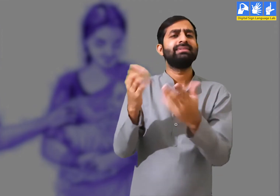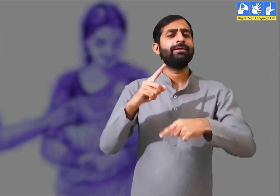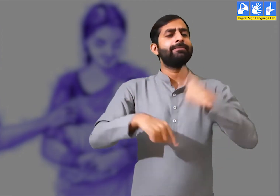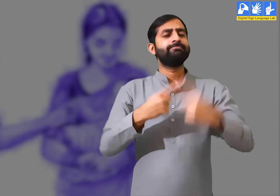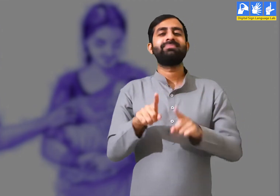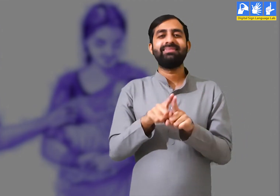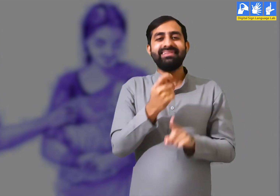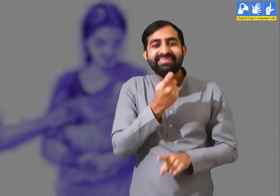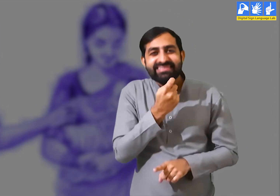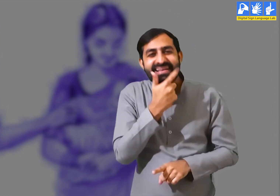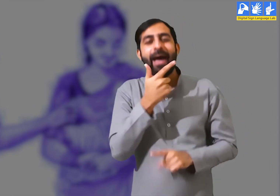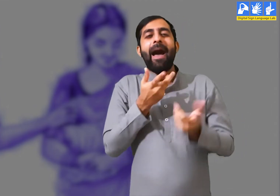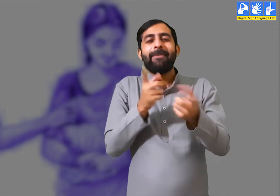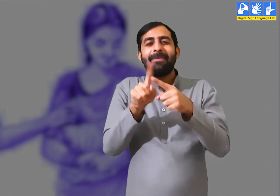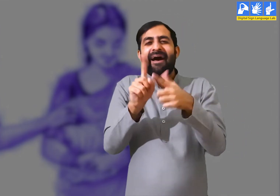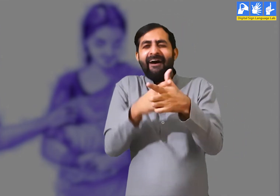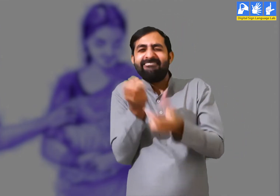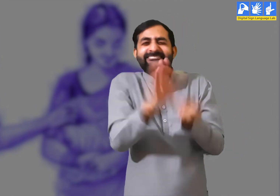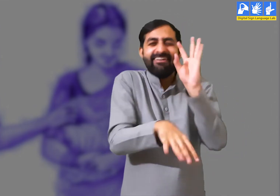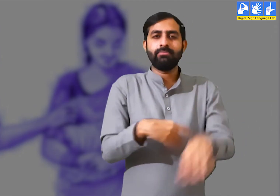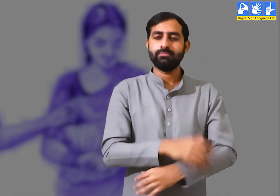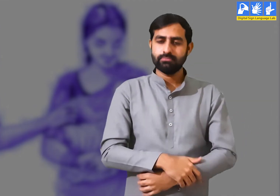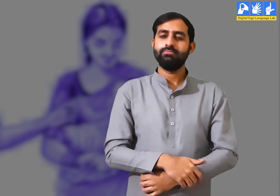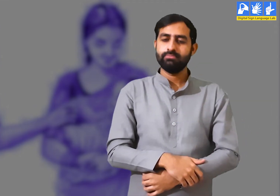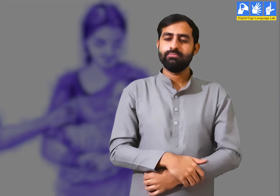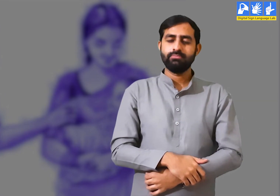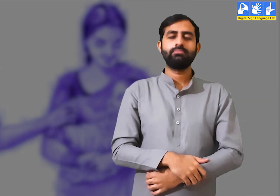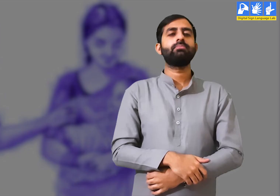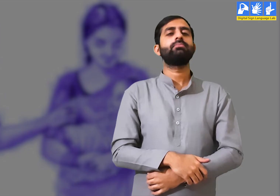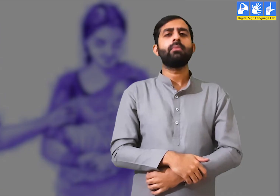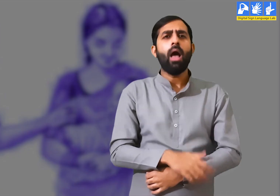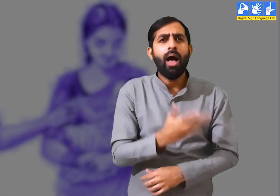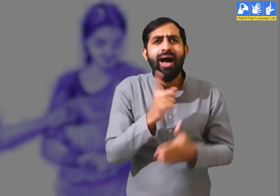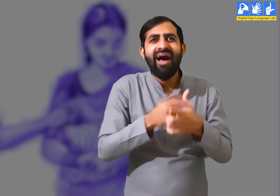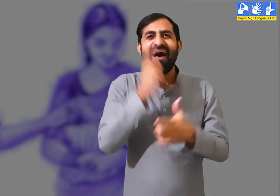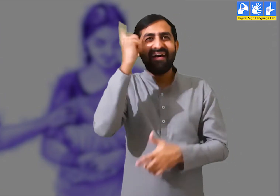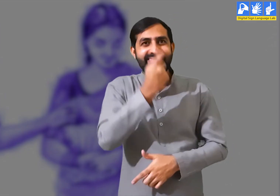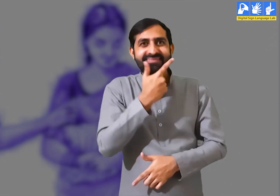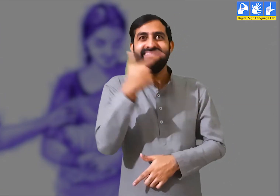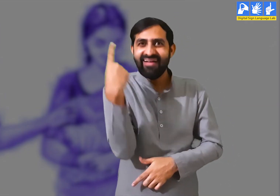किसी भी मज़ेदार बातों को सुनकर ऐसे व्यक्तियों के चेहरे पर आसानी से मुस्कराहट नहीं आती।